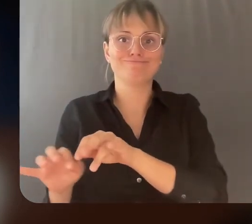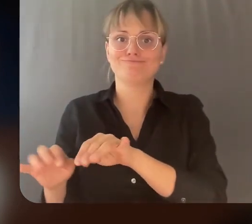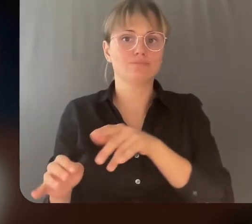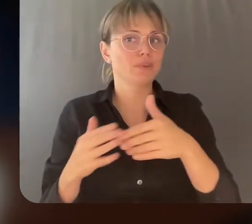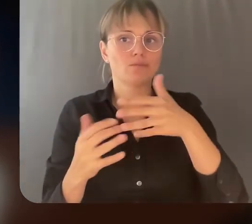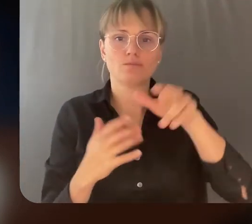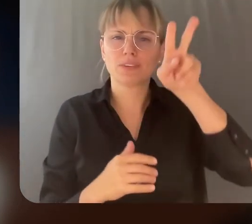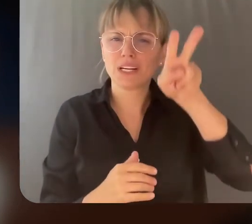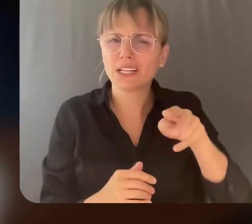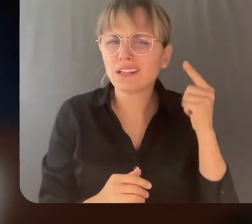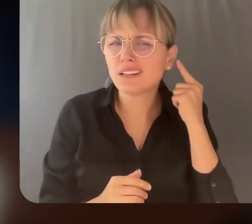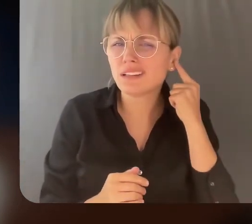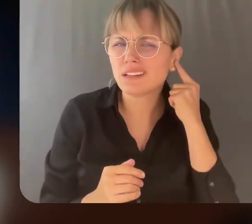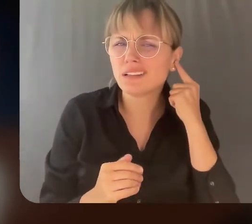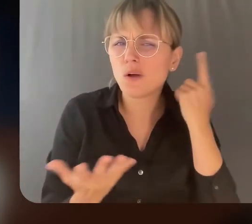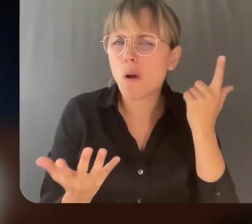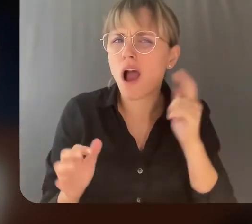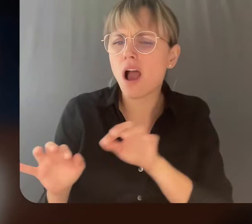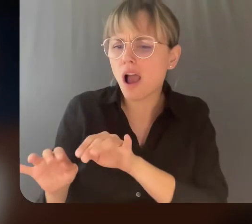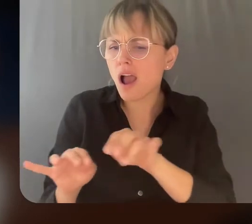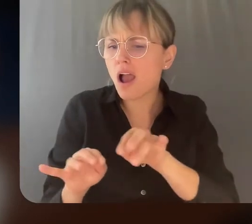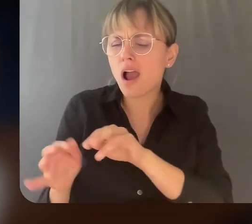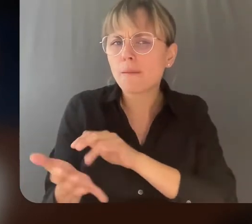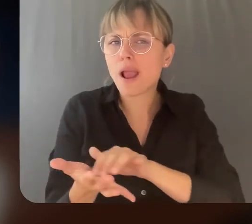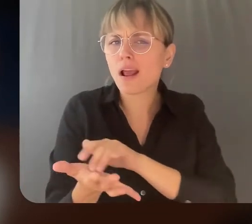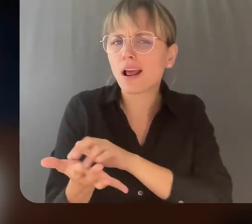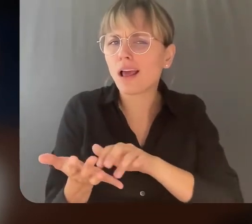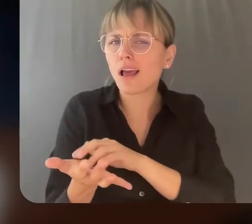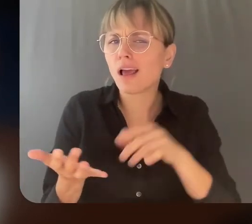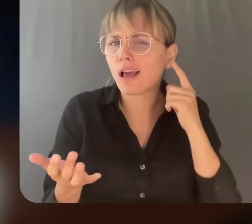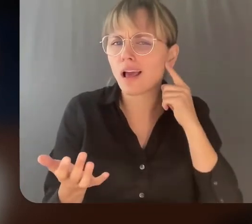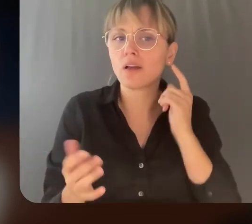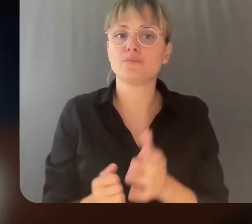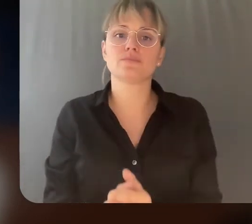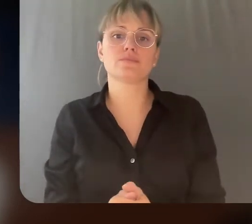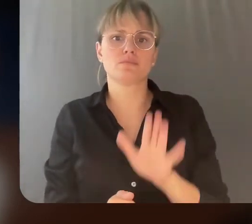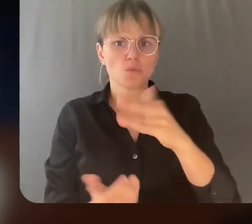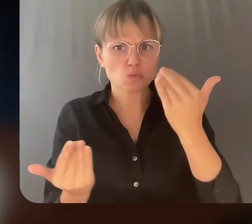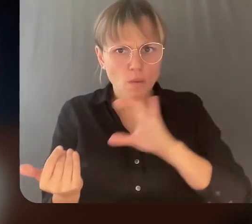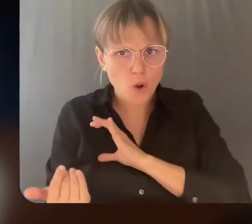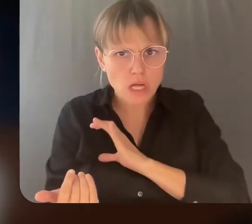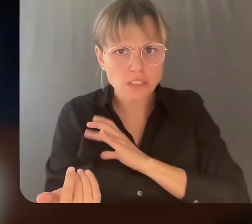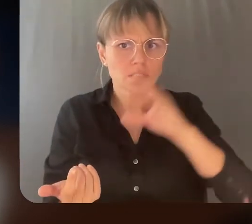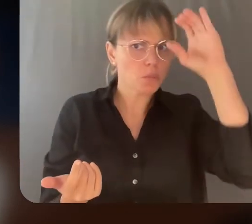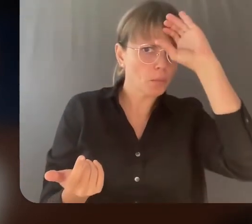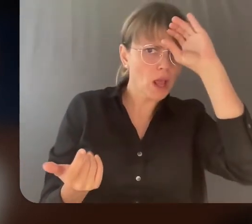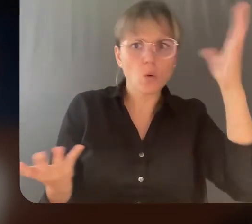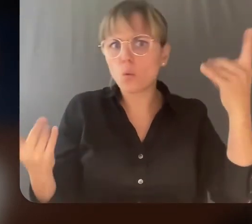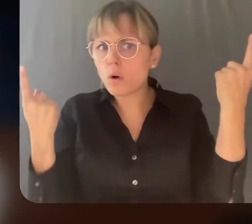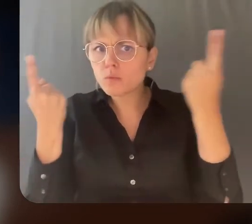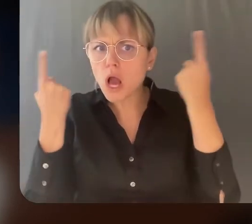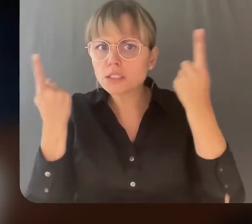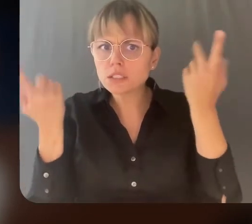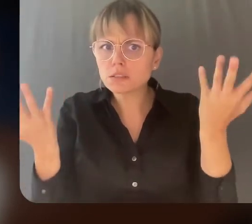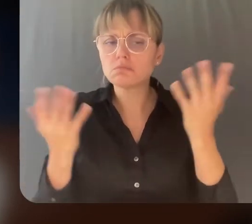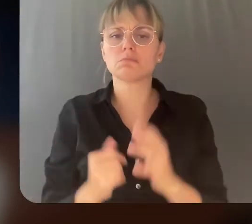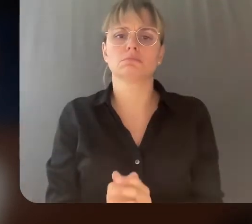Tu lis les messages de l'opérateur sur l'afficheur braille. 991. As-tu besoin de la police, des pompiers ou d'une ambulance ?